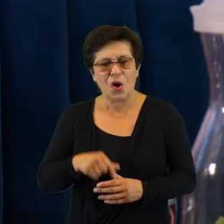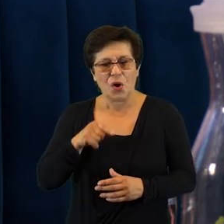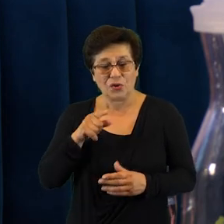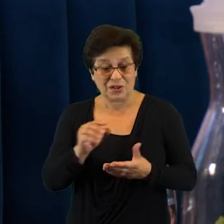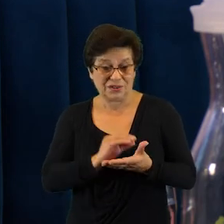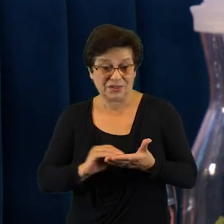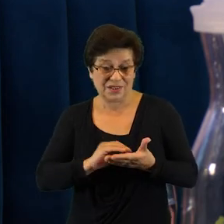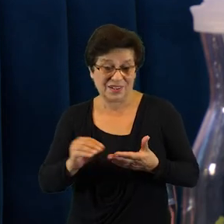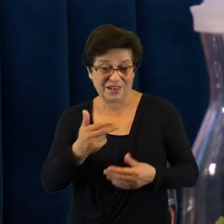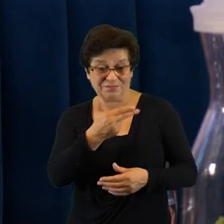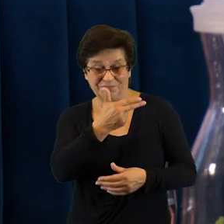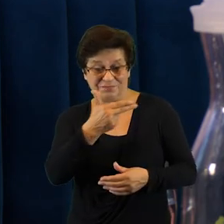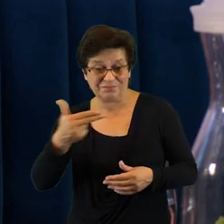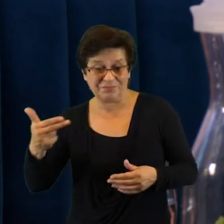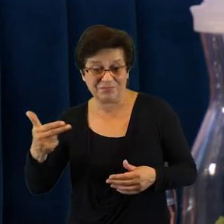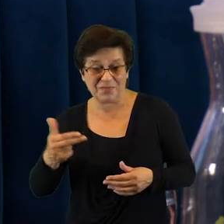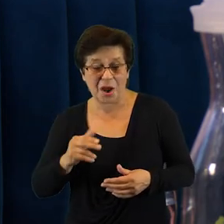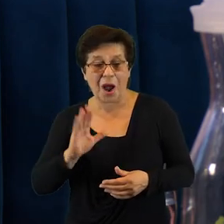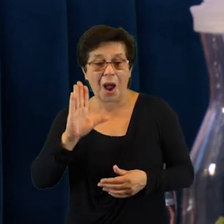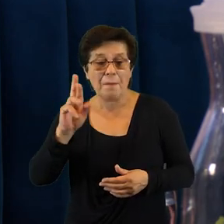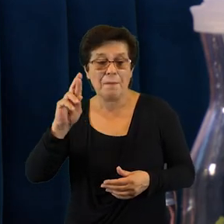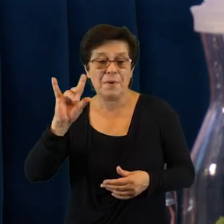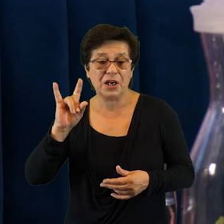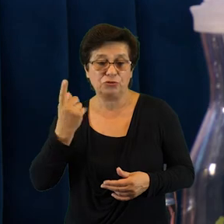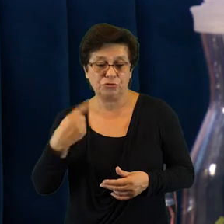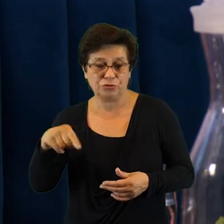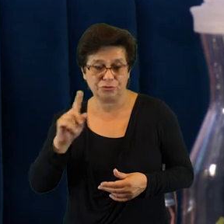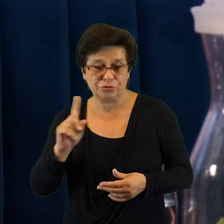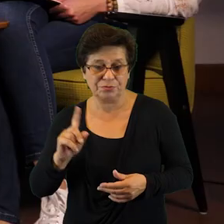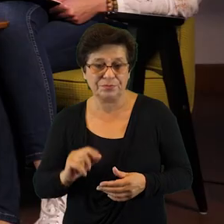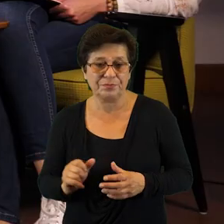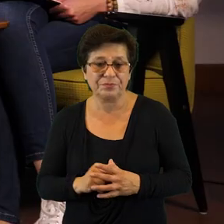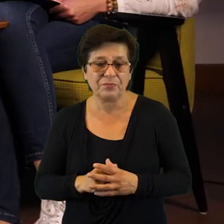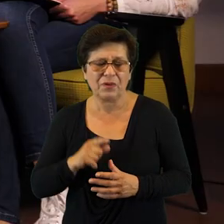zatytułowanego "Brydż", gdzie człowiek się żali na żonę,